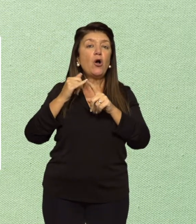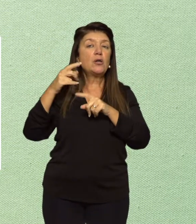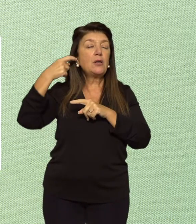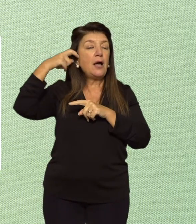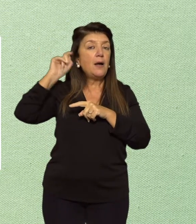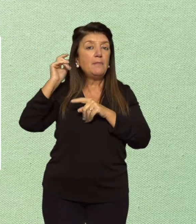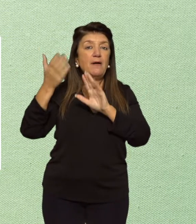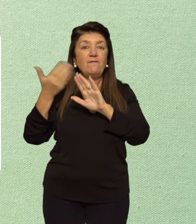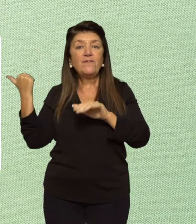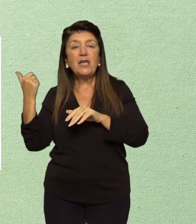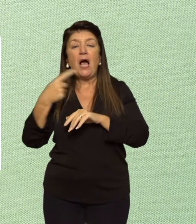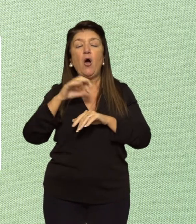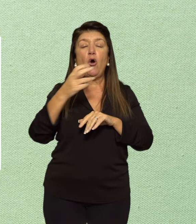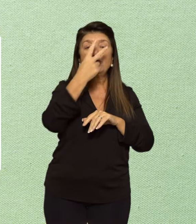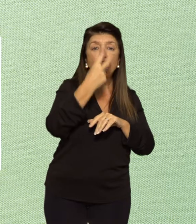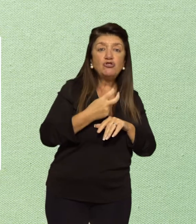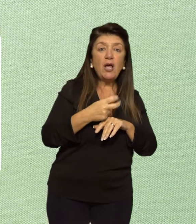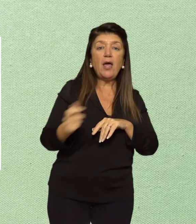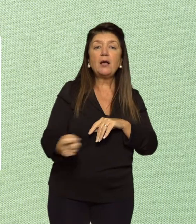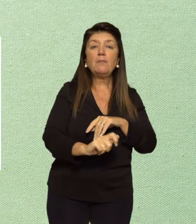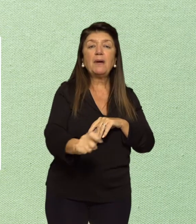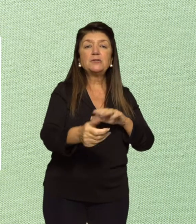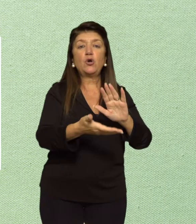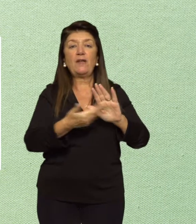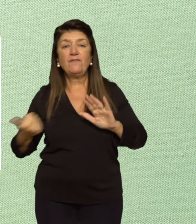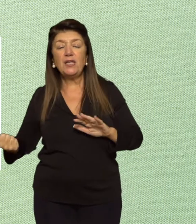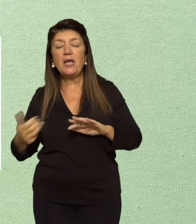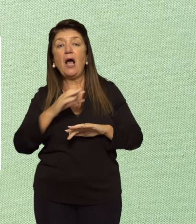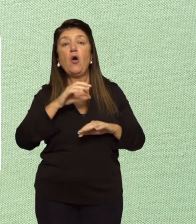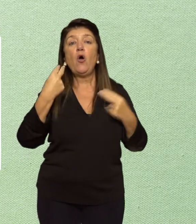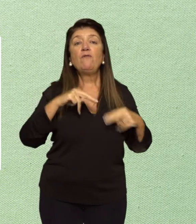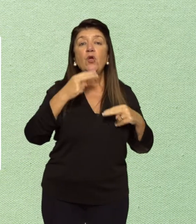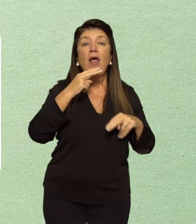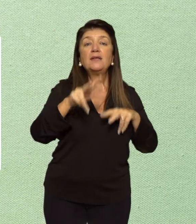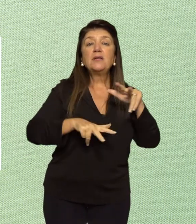bastone o dal cane. La violenza sugli animali accompagnatori! Abbiamo sentito storie...